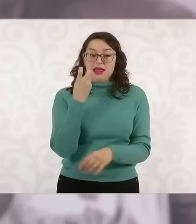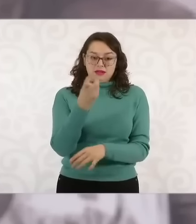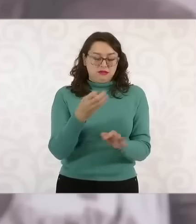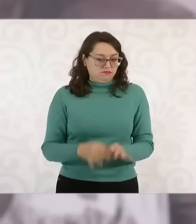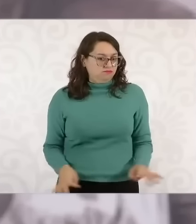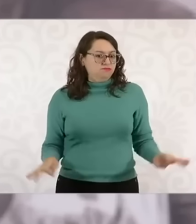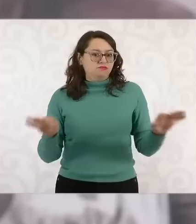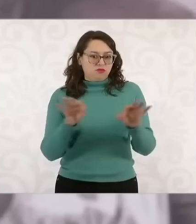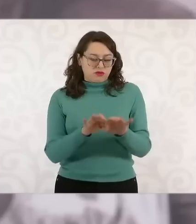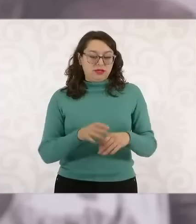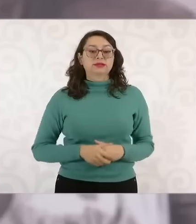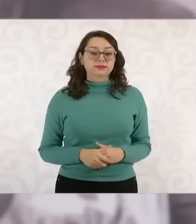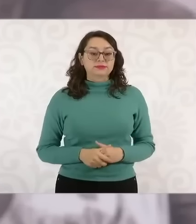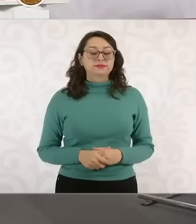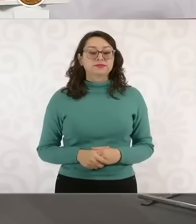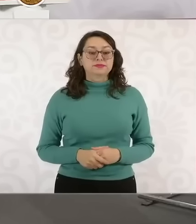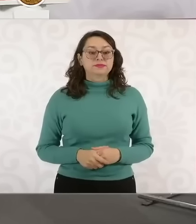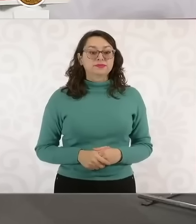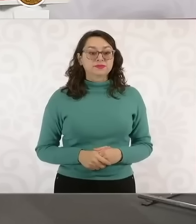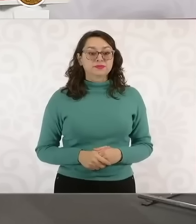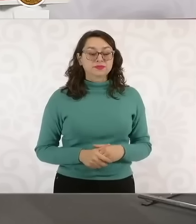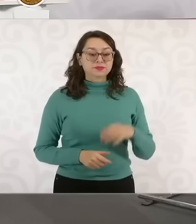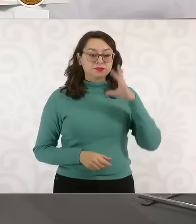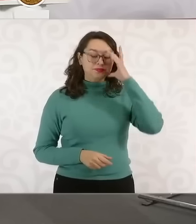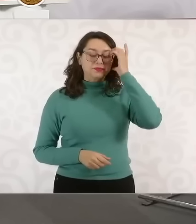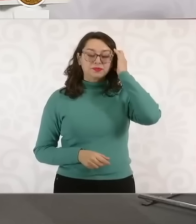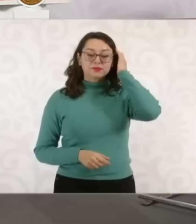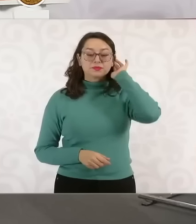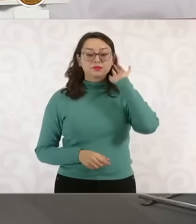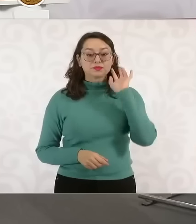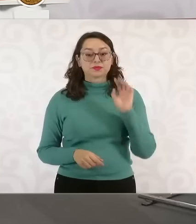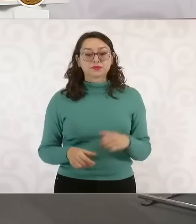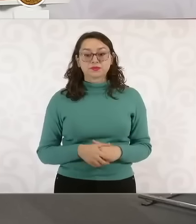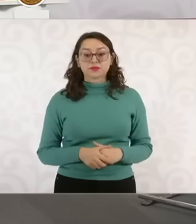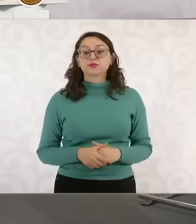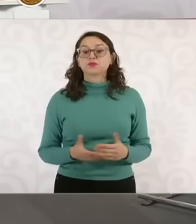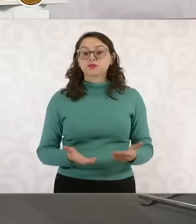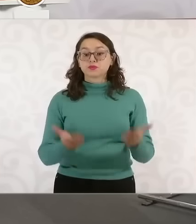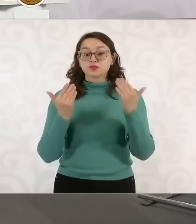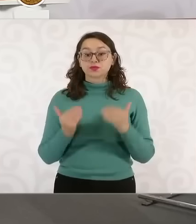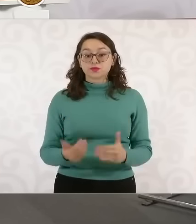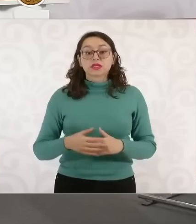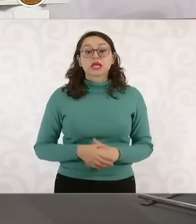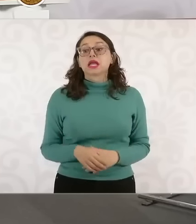a la salud, la prevención. siguiente. En segundo lugar, esta credencial también lo que nos permite